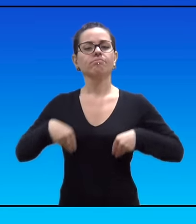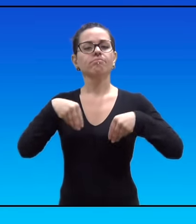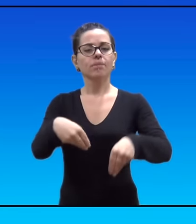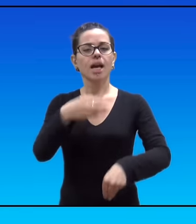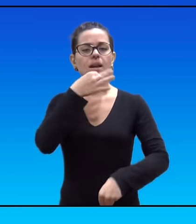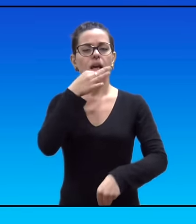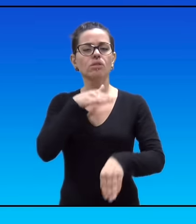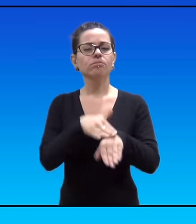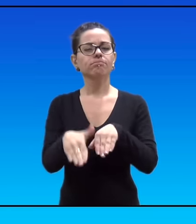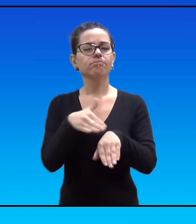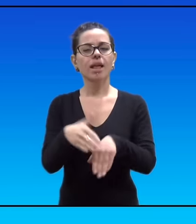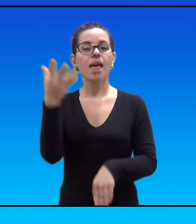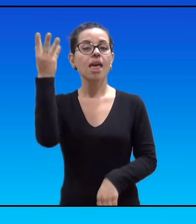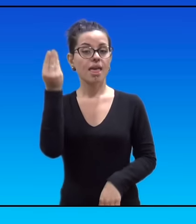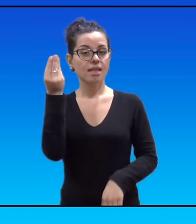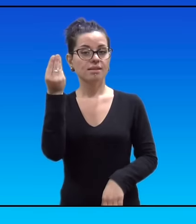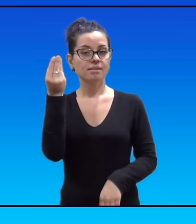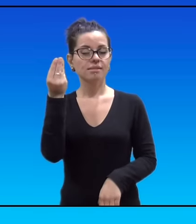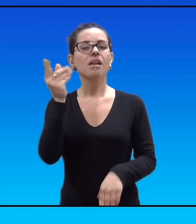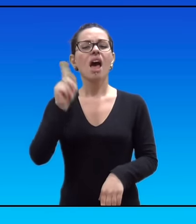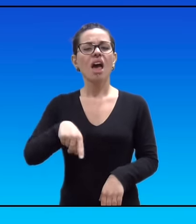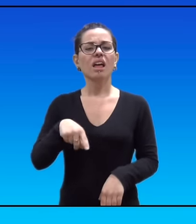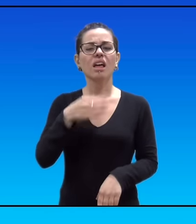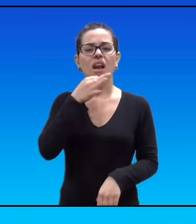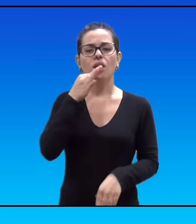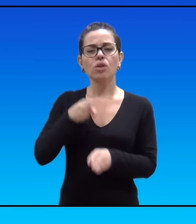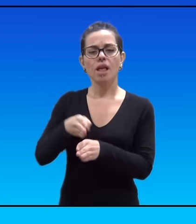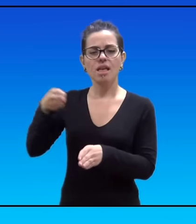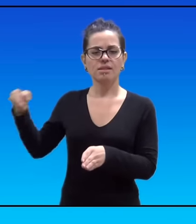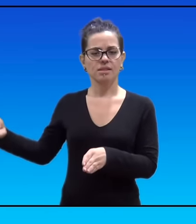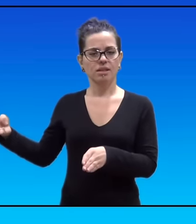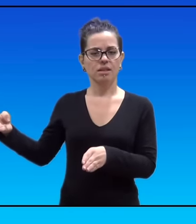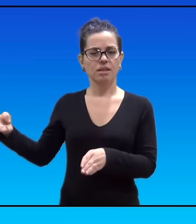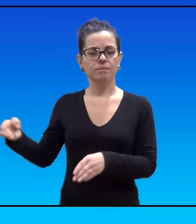Saranno presenti relatori esperti ENS ed esterni.